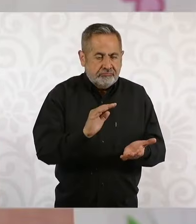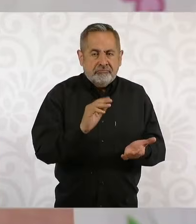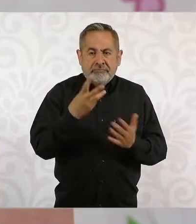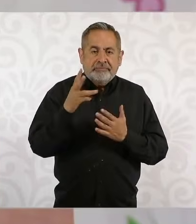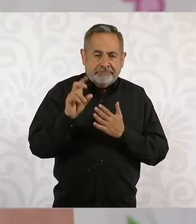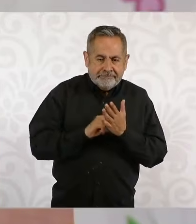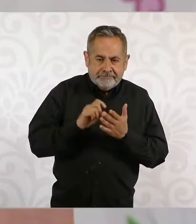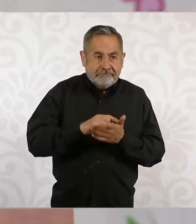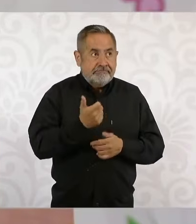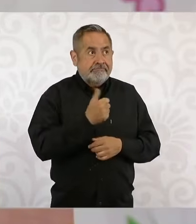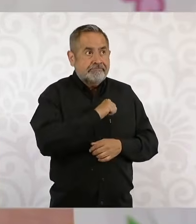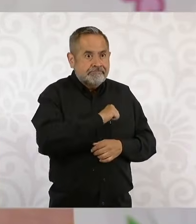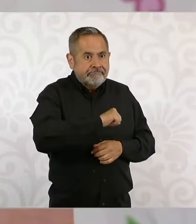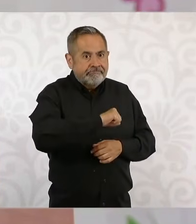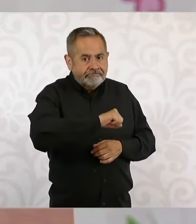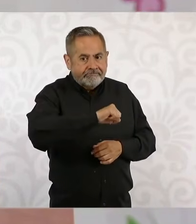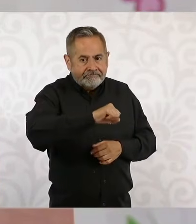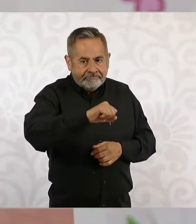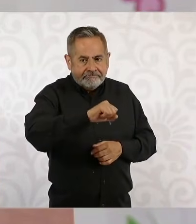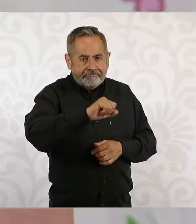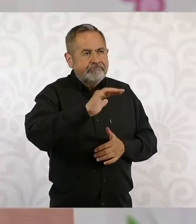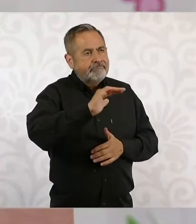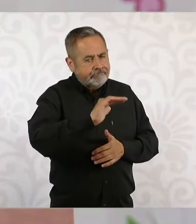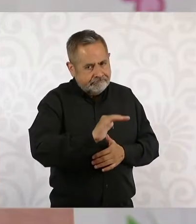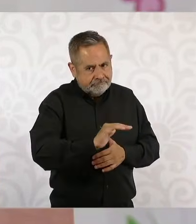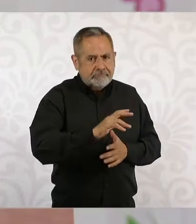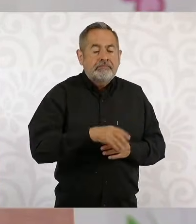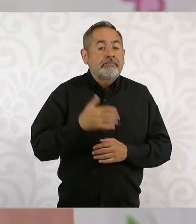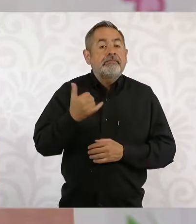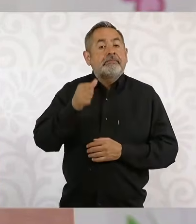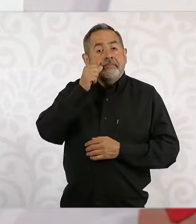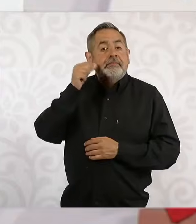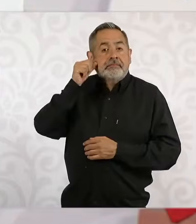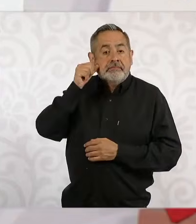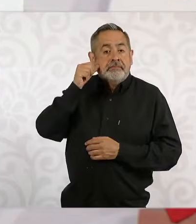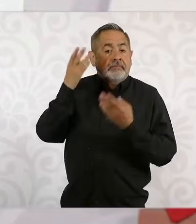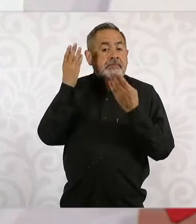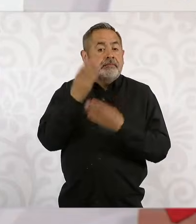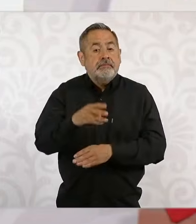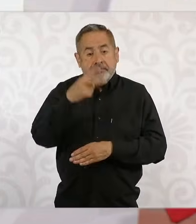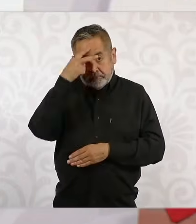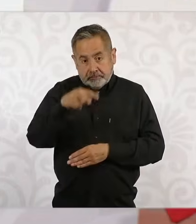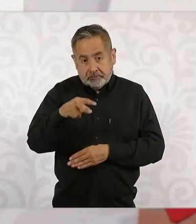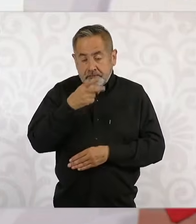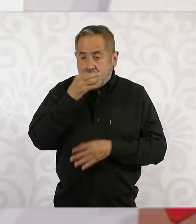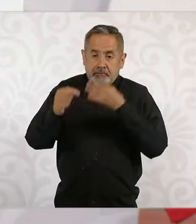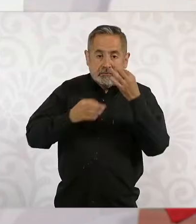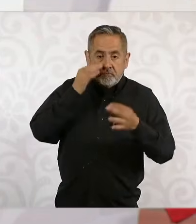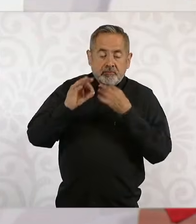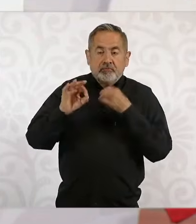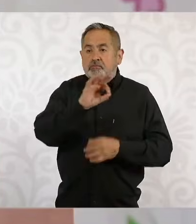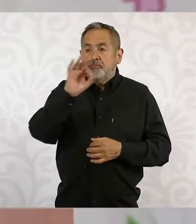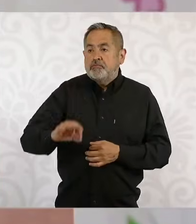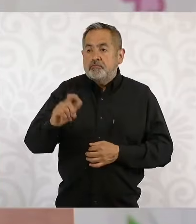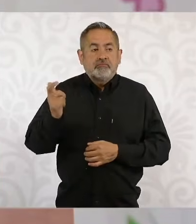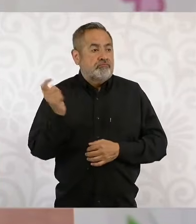al alza. Y ayer el Banco de México anunció la disminución de la tasa de interés. lo cual pues